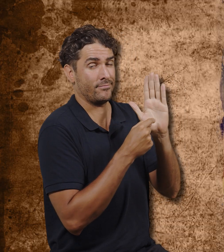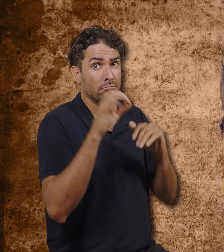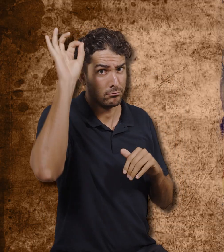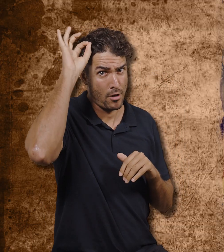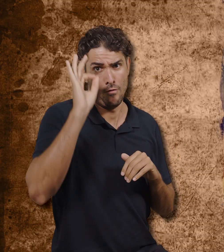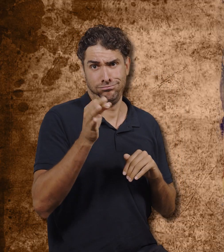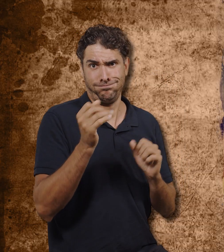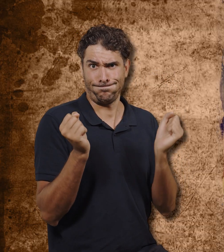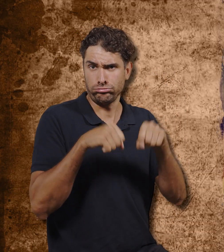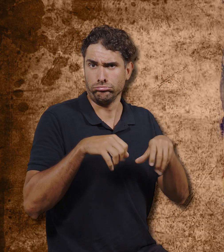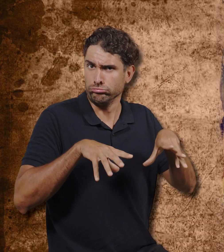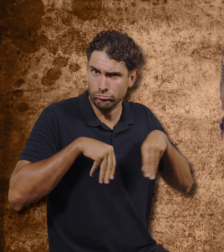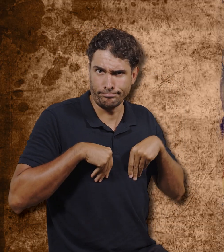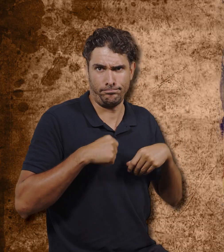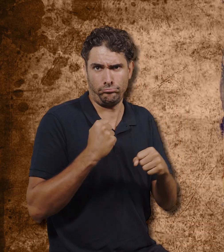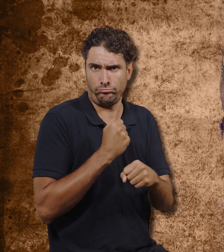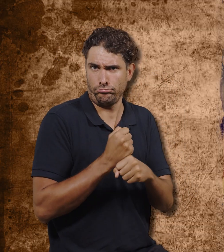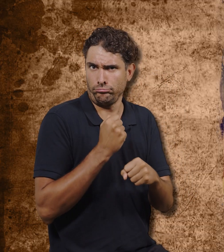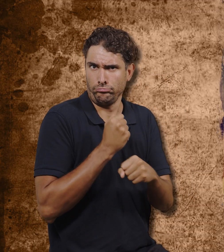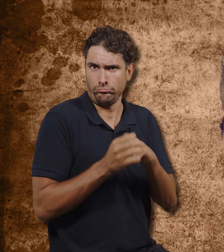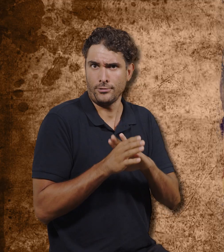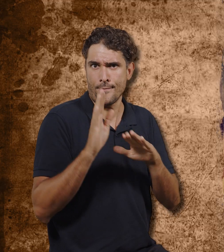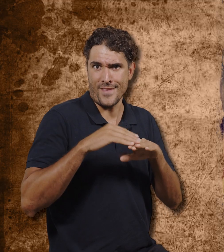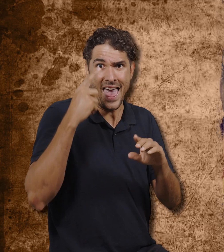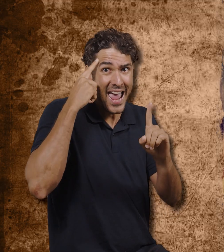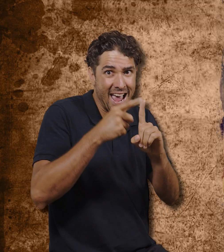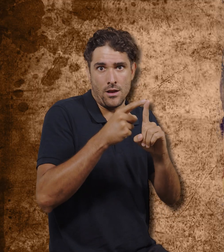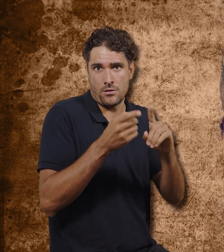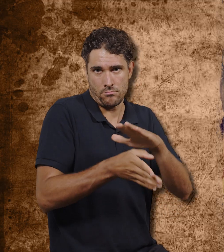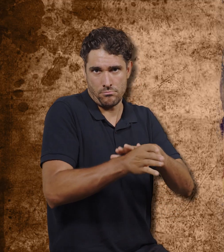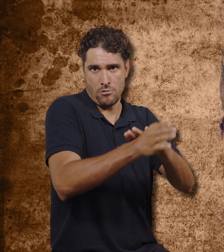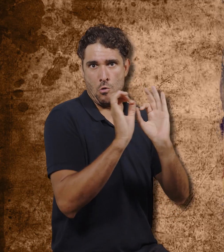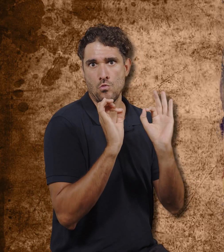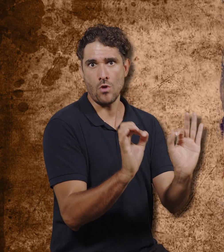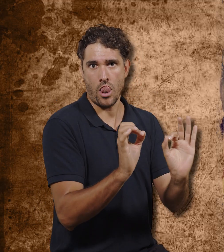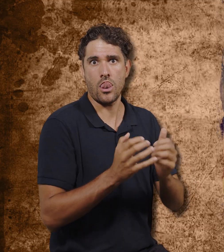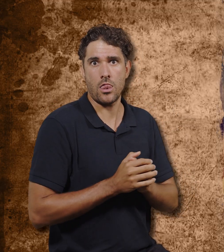Tarradellas havia mantingut la institució a l'exili i representava la continuïtat històrica.